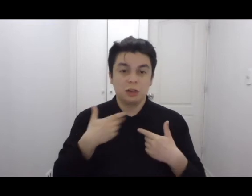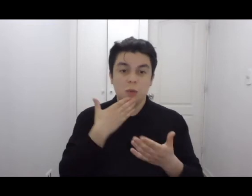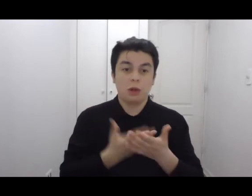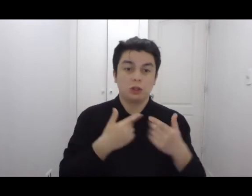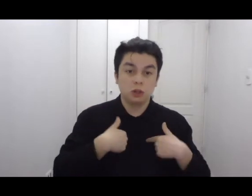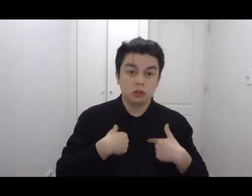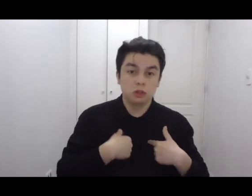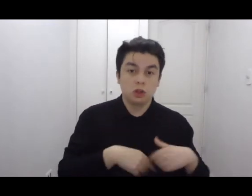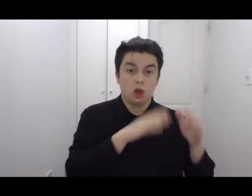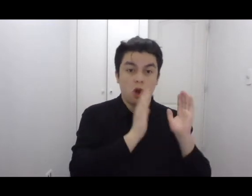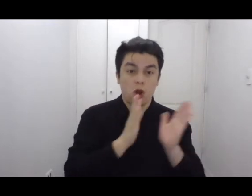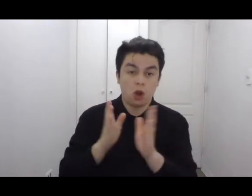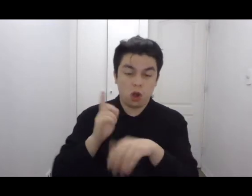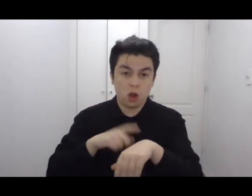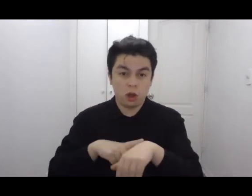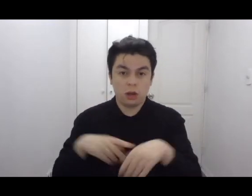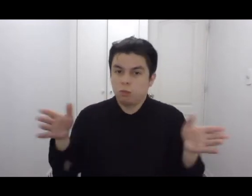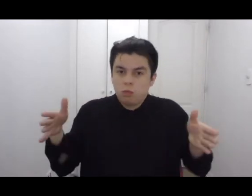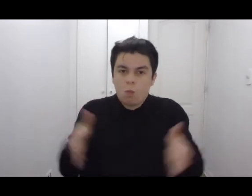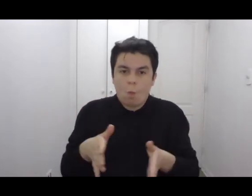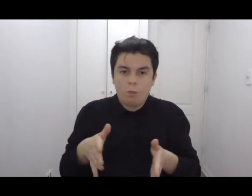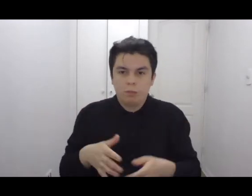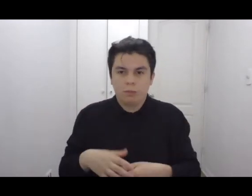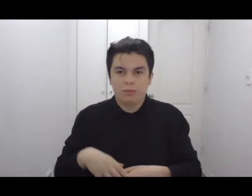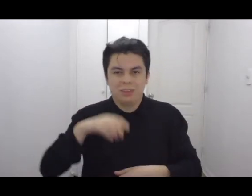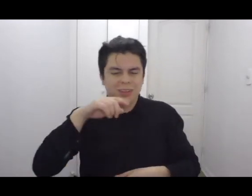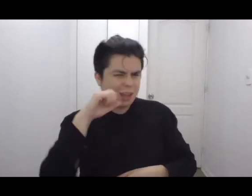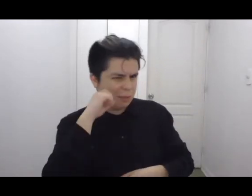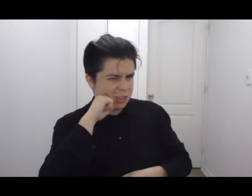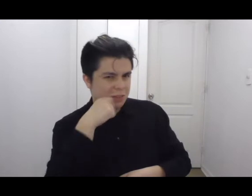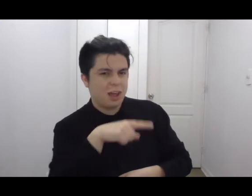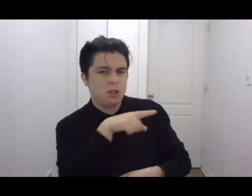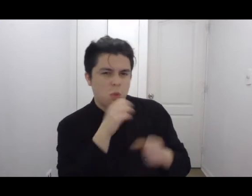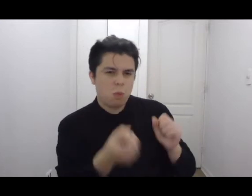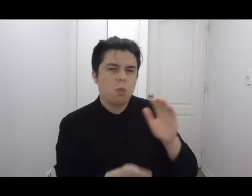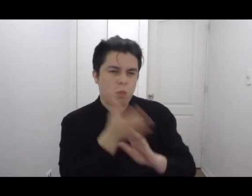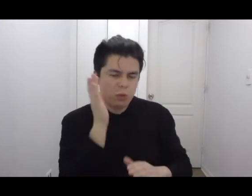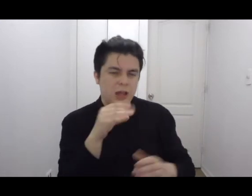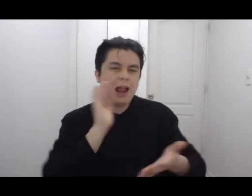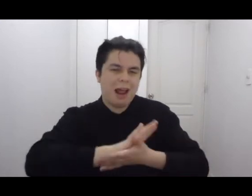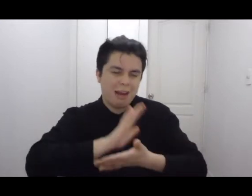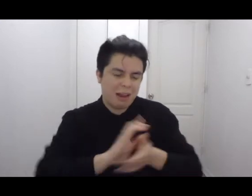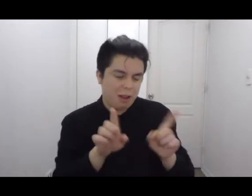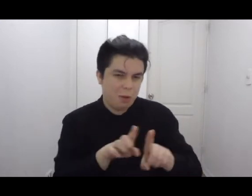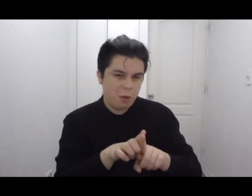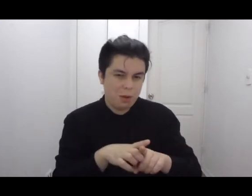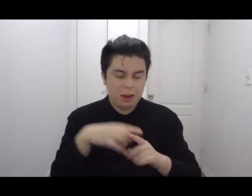lo más increíble que yo me ordenaba el horario y bajaba asi pán